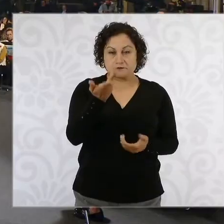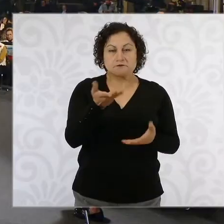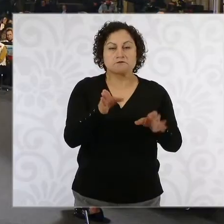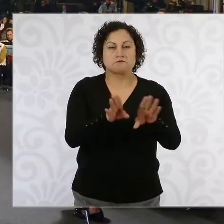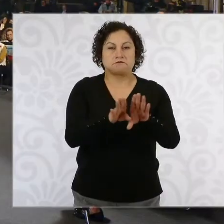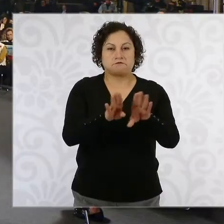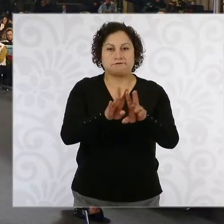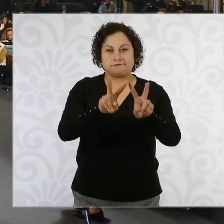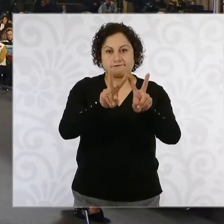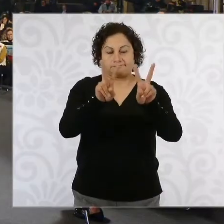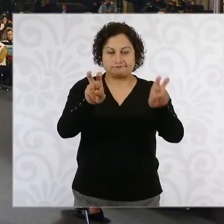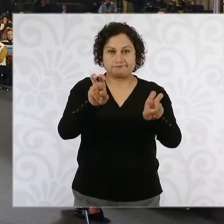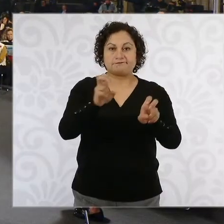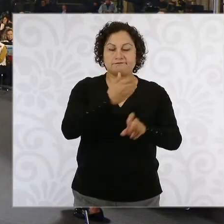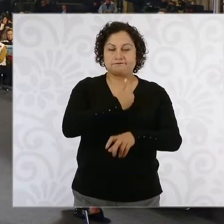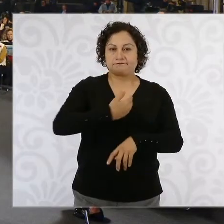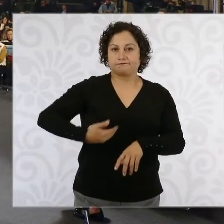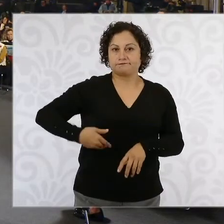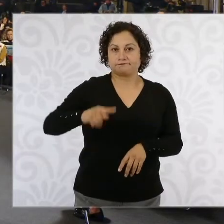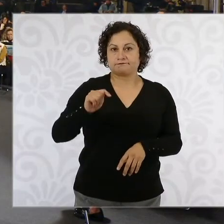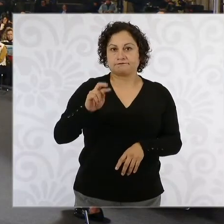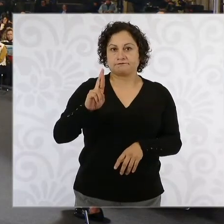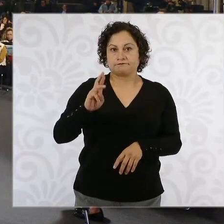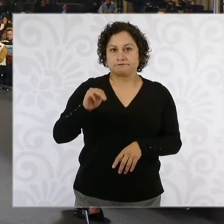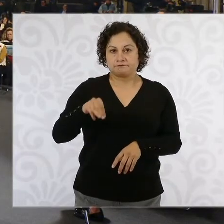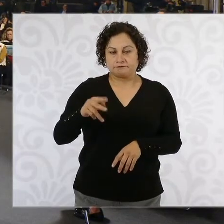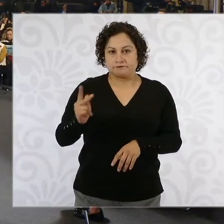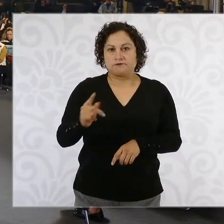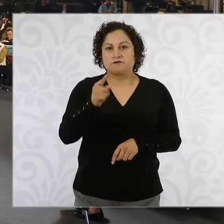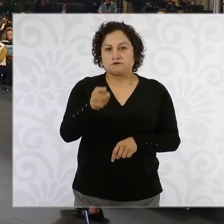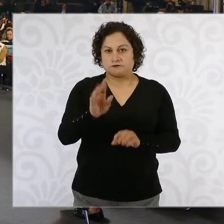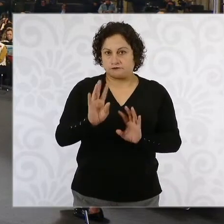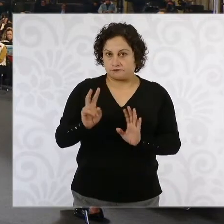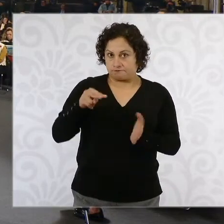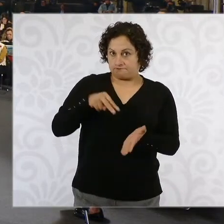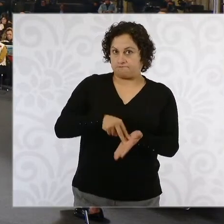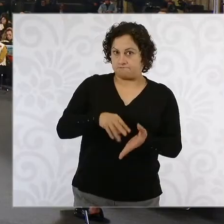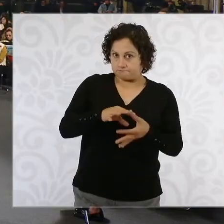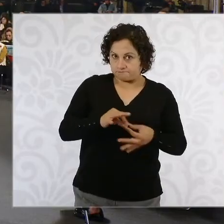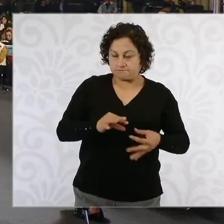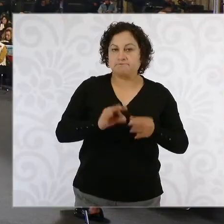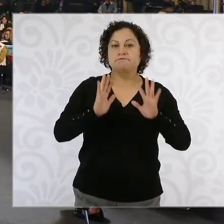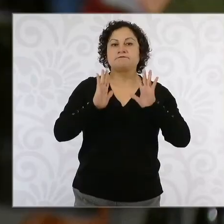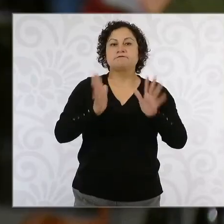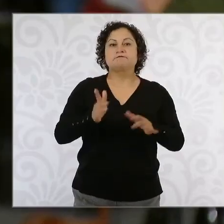fijado aquí y también a través de las redes sociales de cooperación sí subordinación no